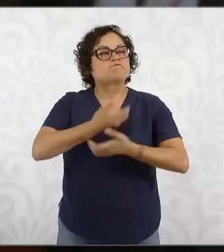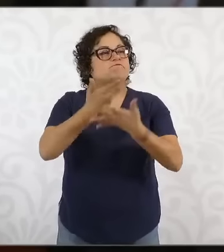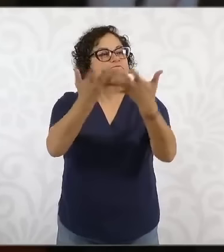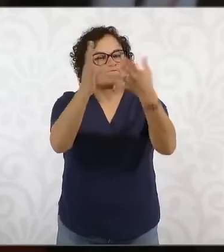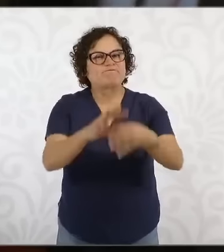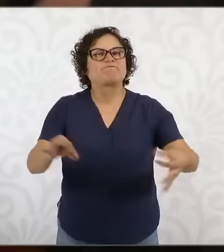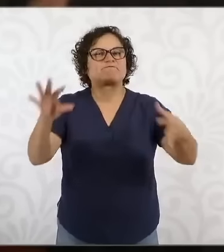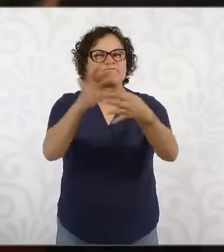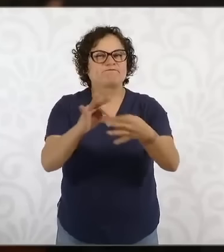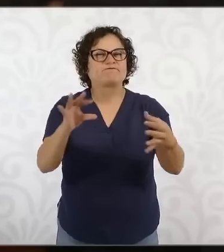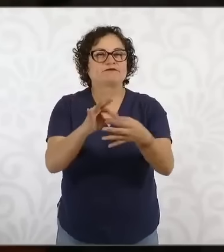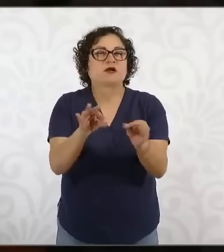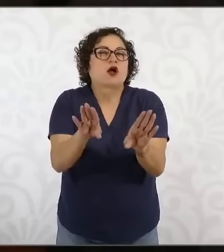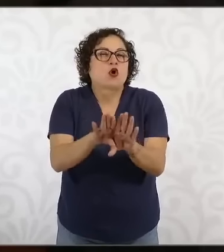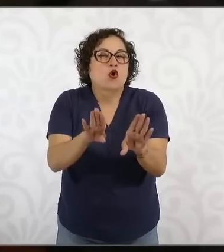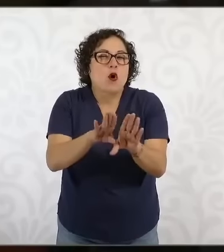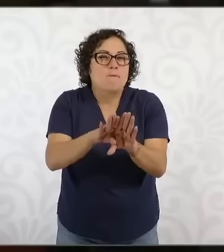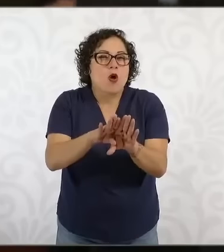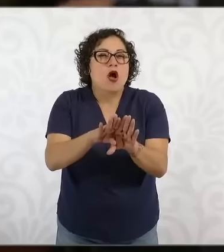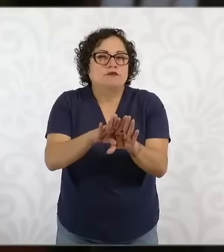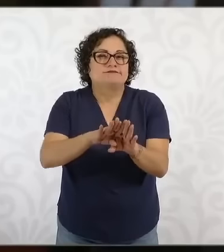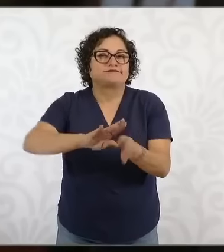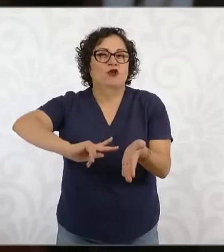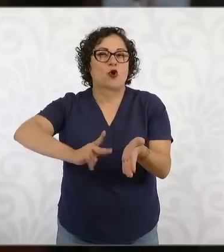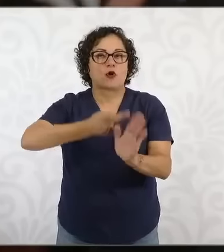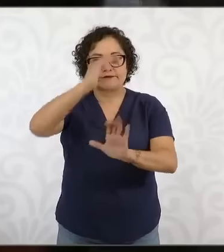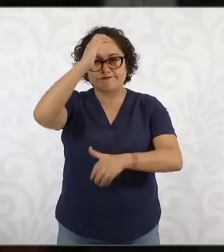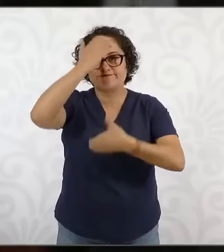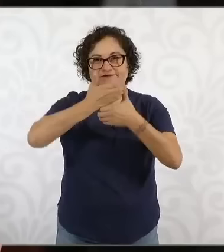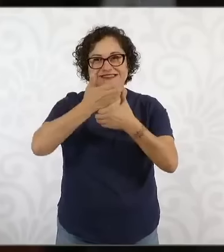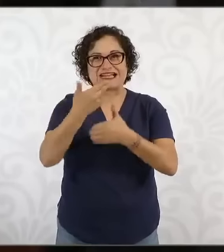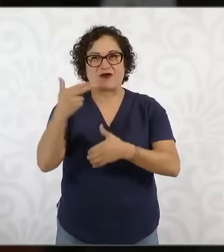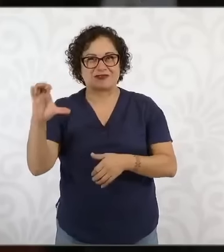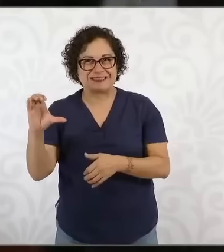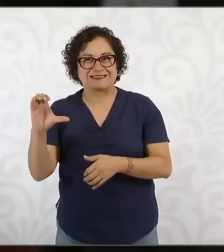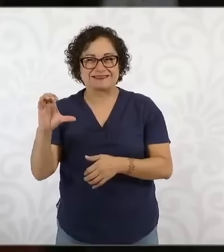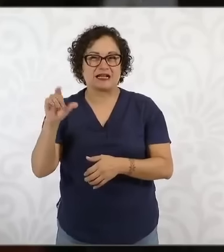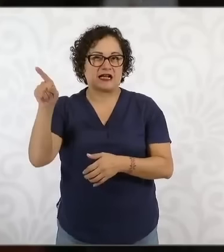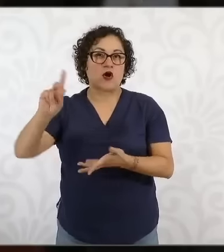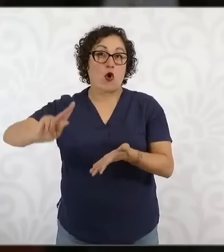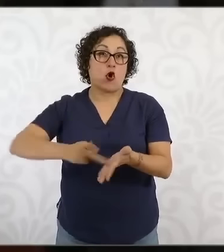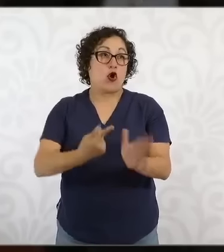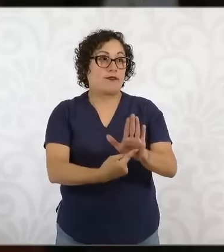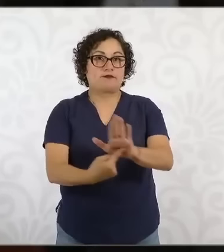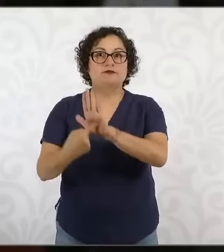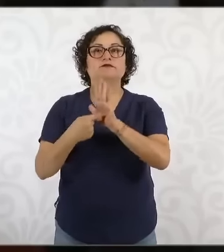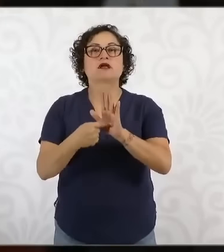resucitar a Hernán Cortés, eh, y también pues para presionar al gobierno mexicano